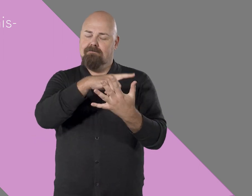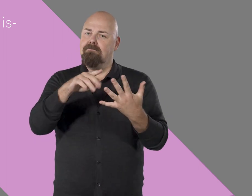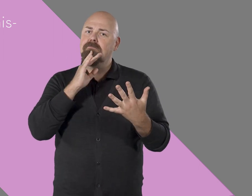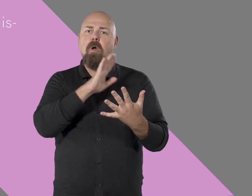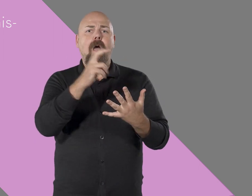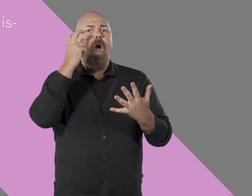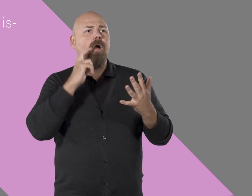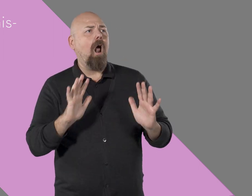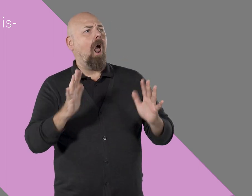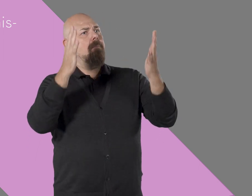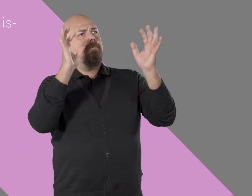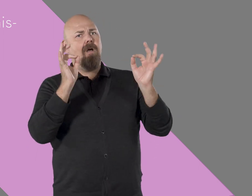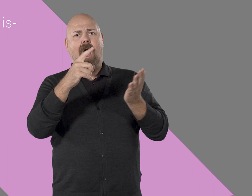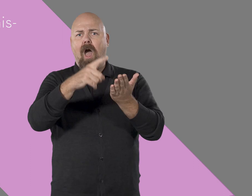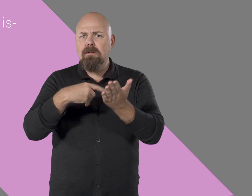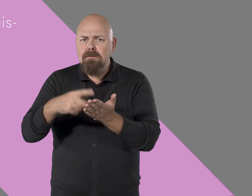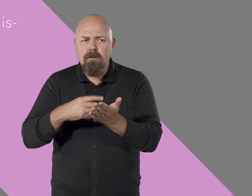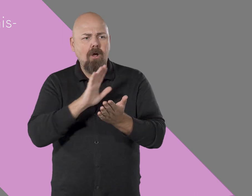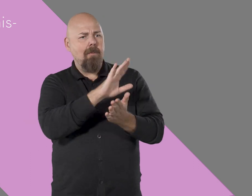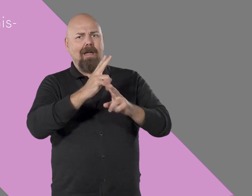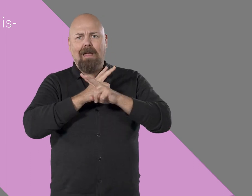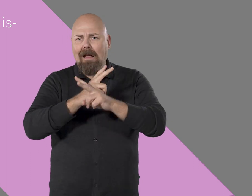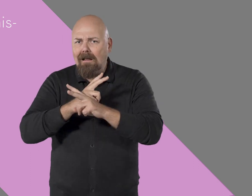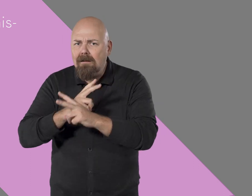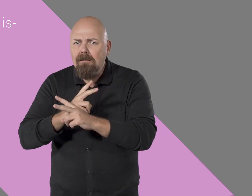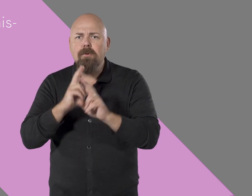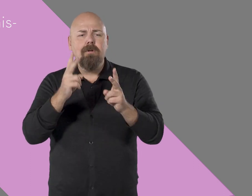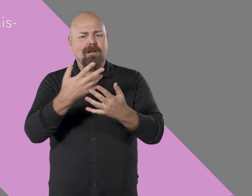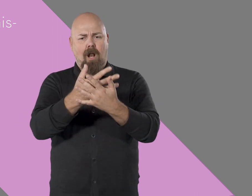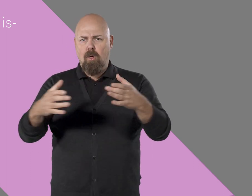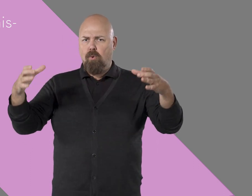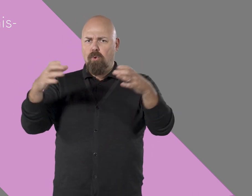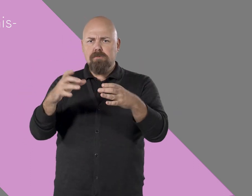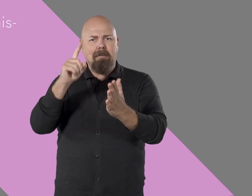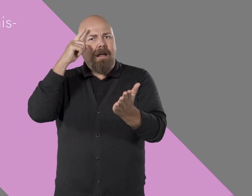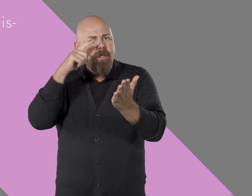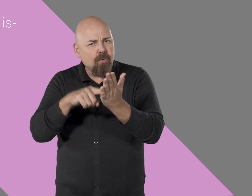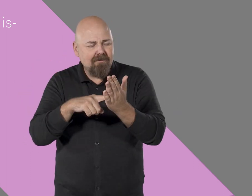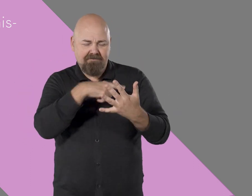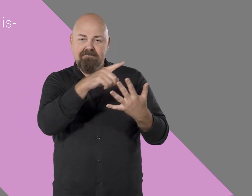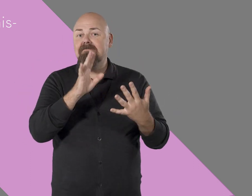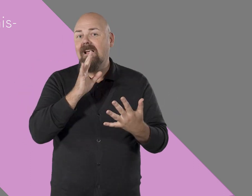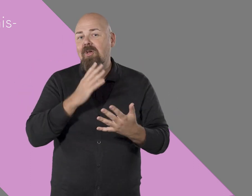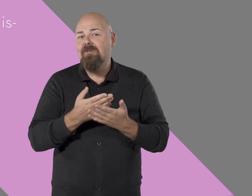kertovat omasta arjestaan ja jakavat ajatuksiaan haasteista, - identiteetistä sekä kieliyhteisön merkityksestä.